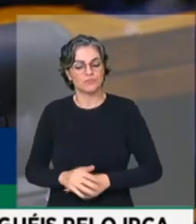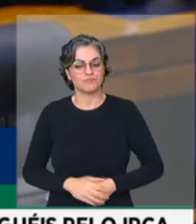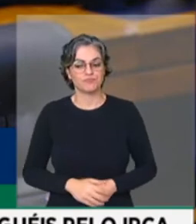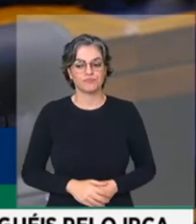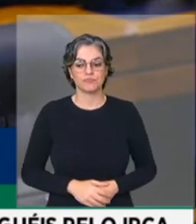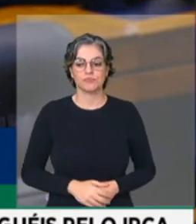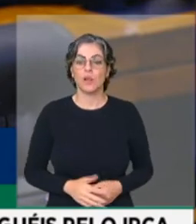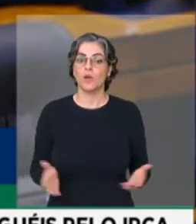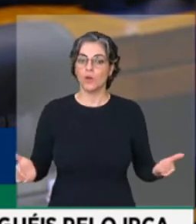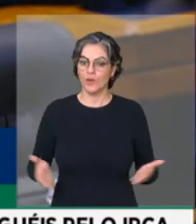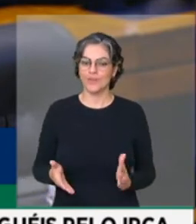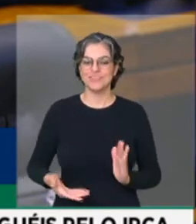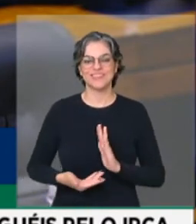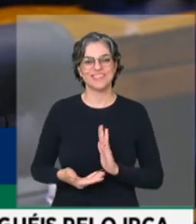PARABÉNS COM RELAÇÃO A ESSE ACENO TÃO POSITIVO AO SETOR